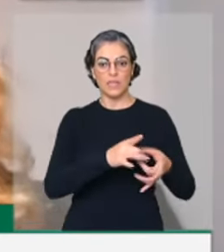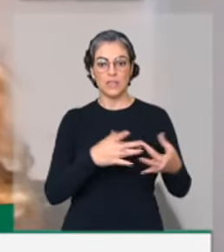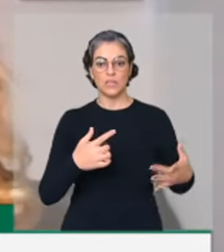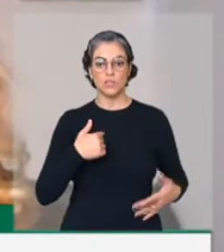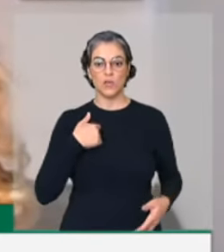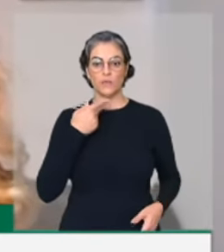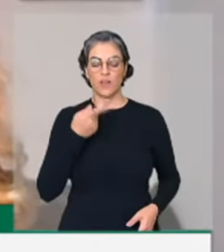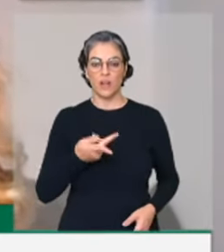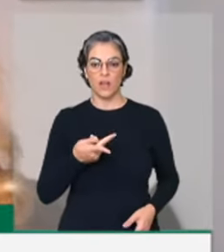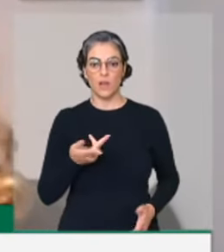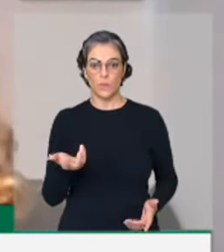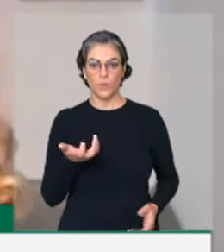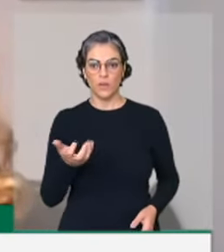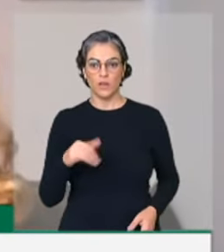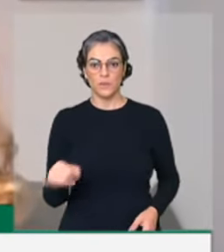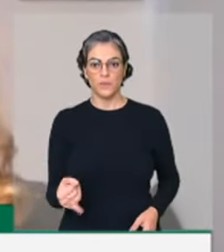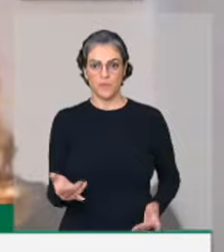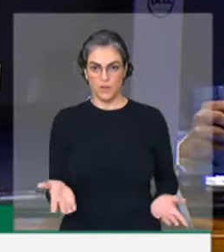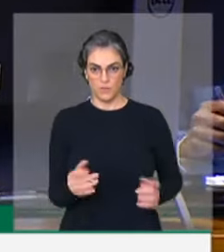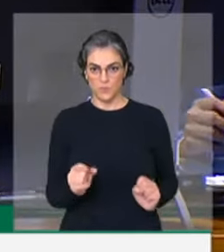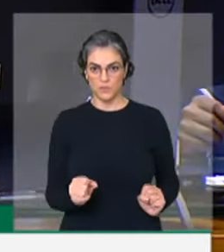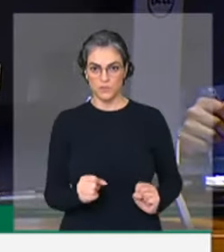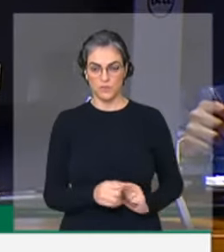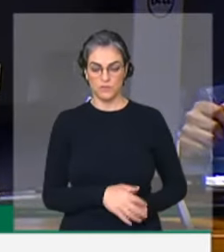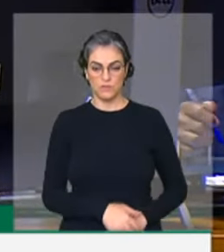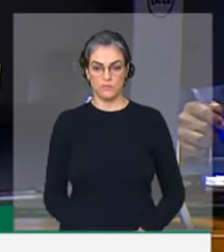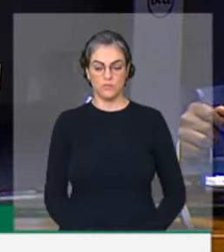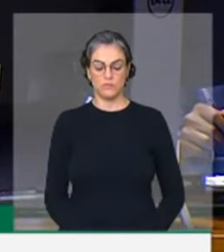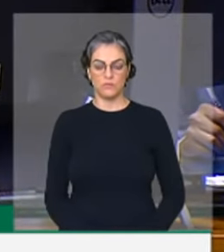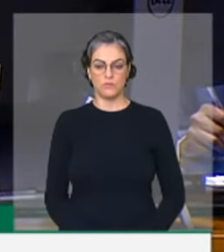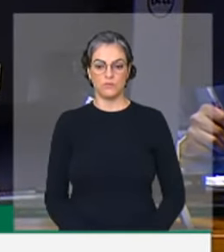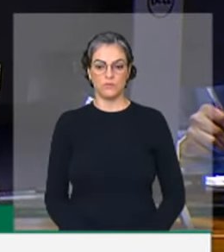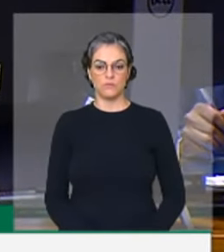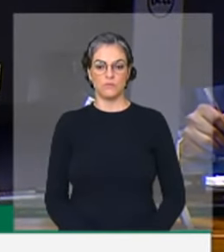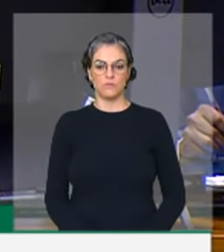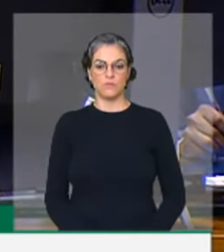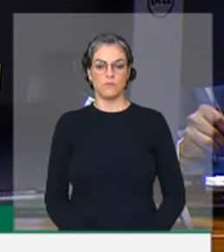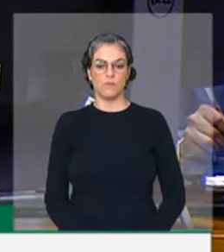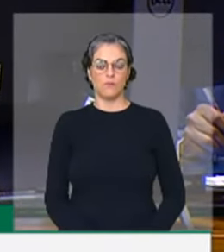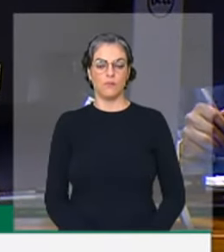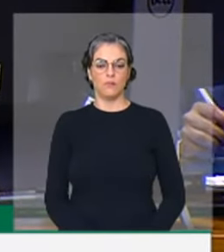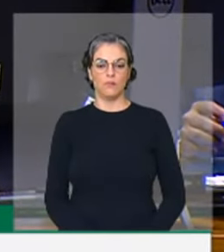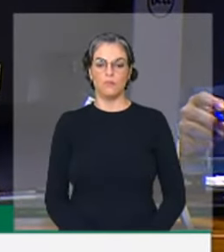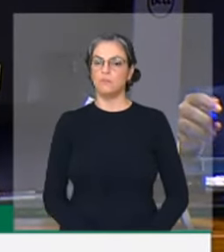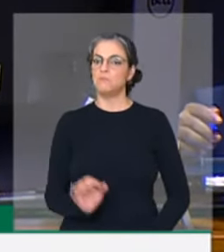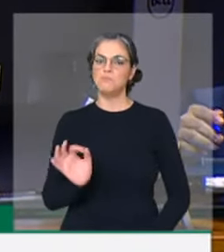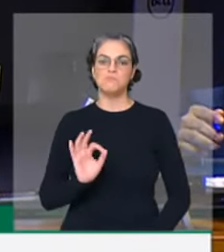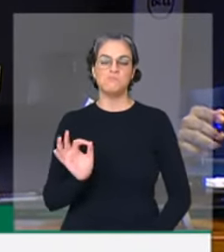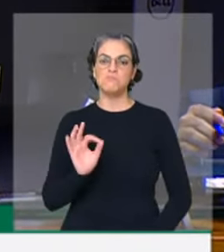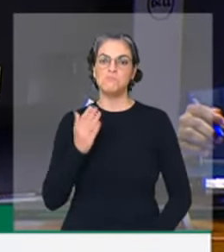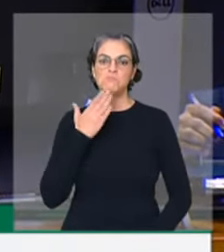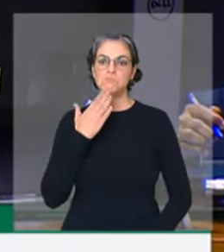POSSÍVEL. -- [PRESIDENTE]: A OPOSIÇÃO NÃO PEDIU NÃO O TEMPO, DEPUTADA JANDIRA. [DEPUTADA]: NÃO, EU ESTOU PEDINDO PELA OPOSIÇÃO,